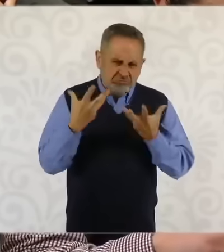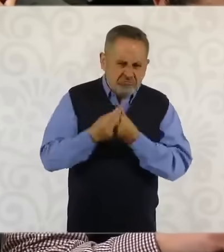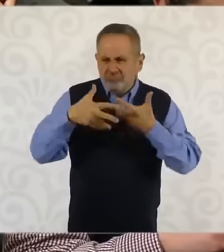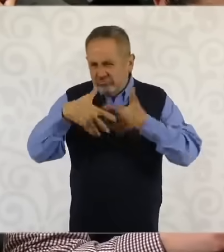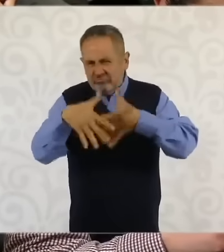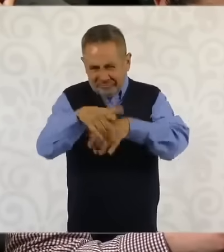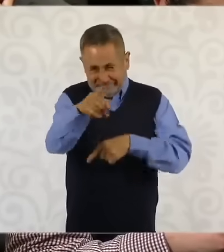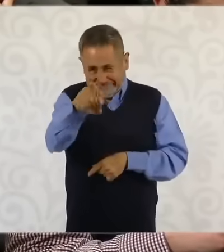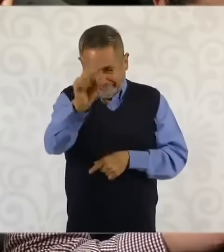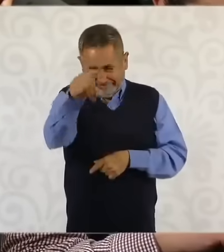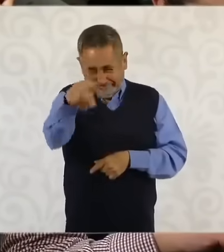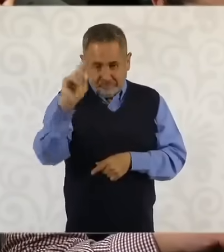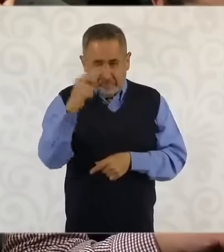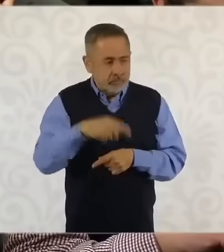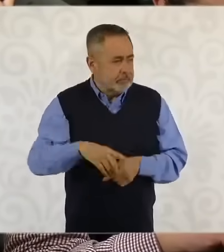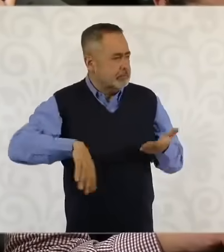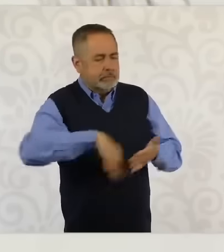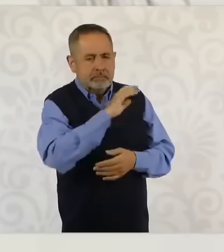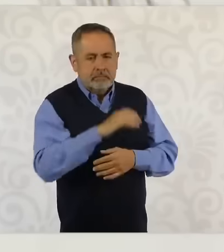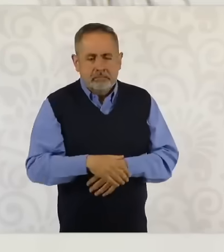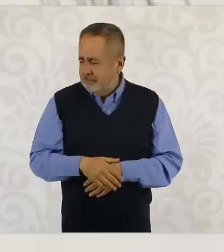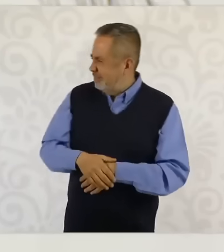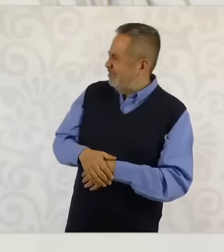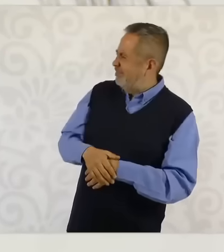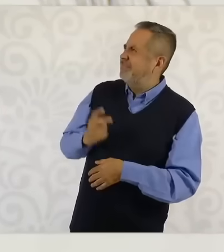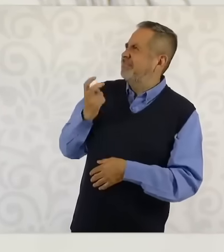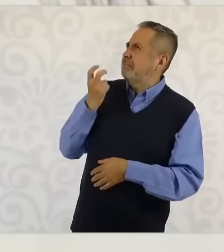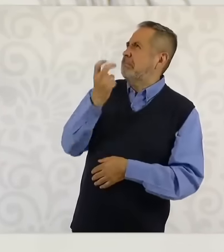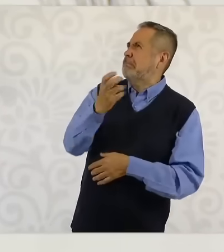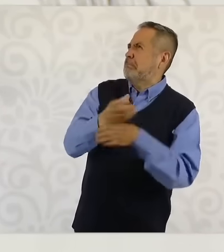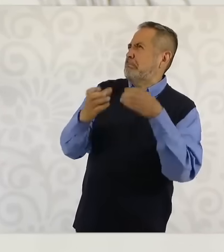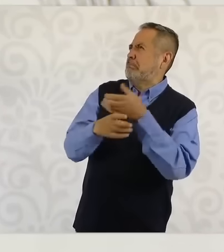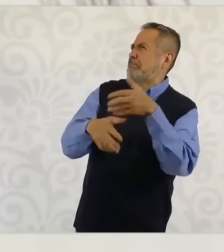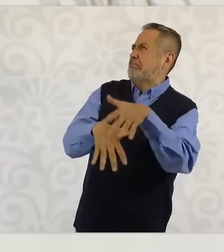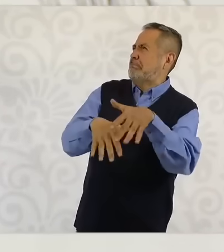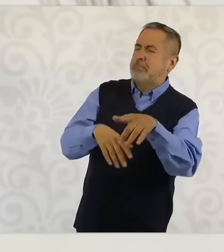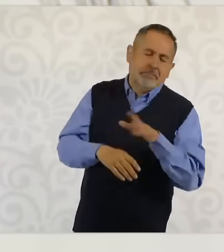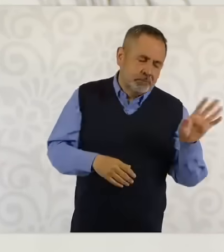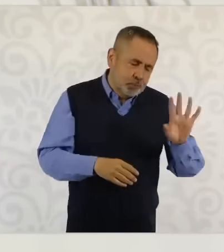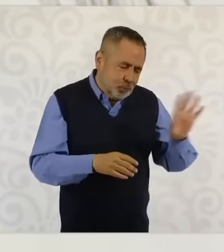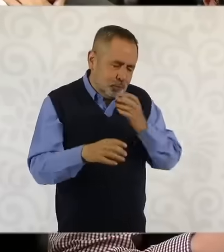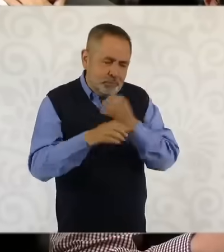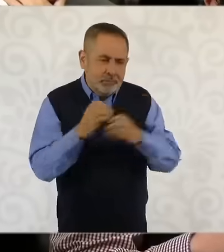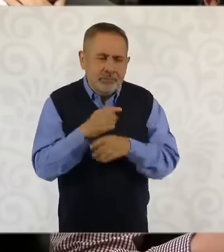cosas de la UNAM y quedó fuera esas cosas y quedó fuera digo él no lo anda presumiendo